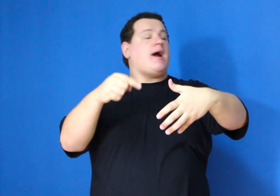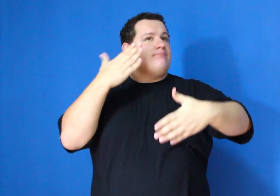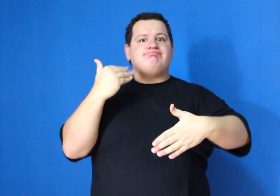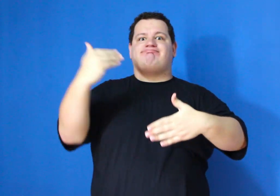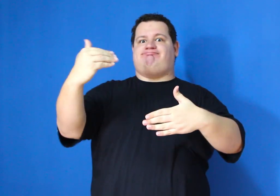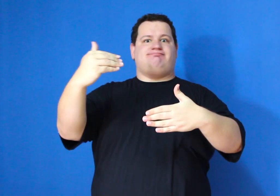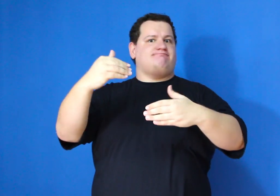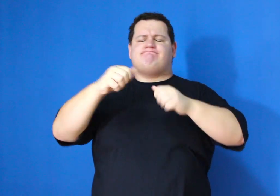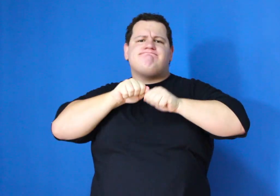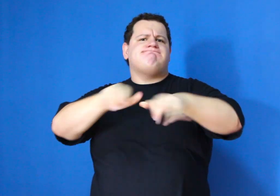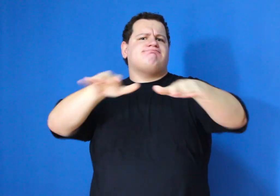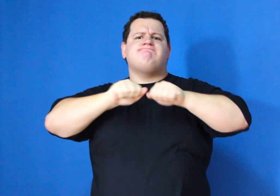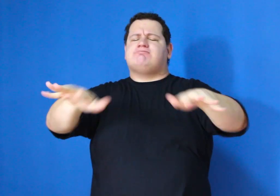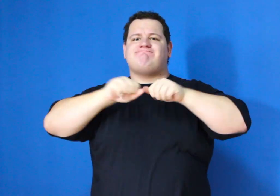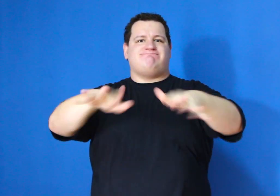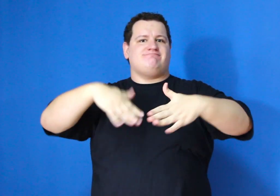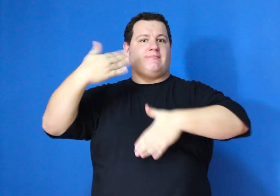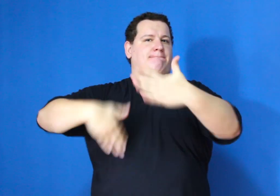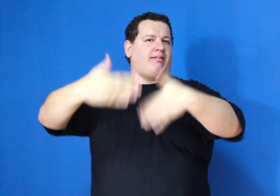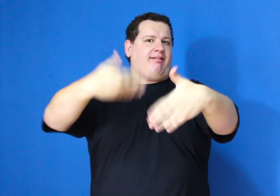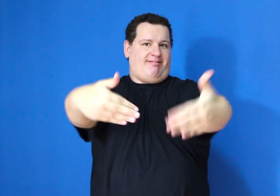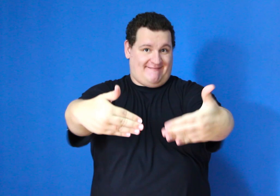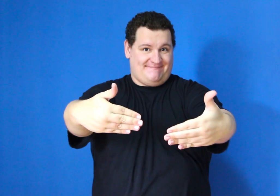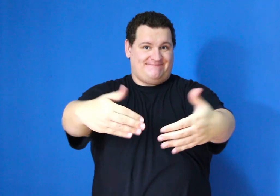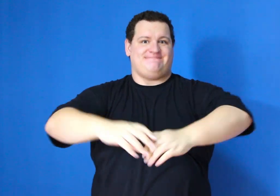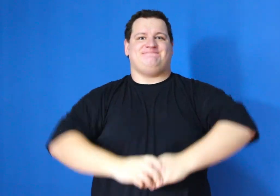Foi um tremendo sucesso!